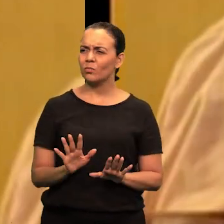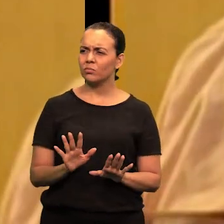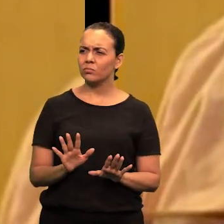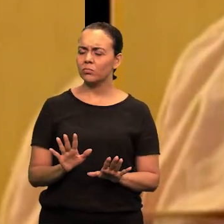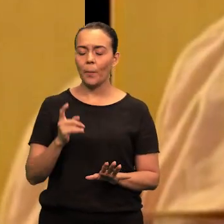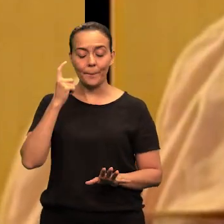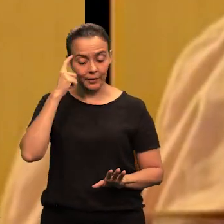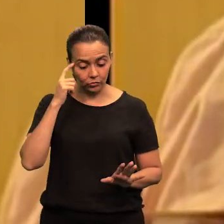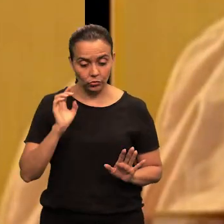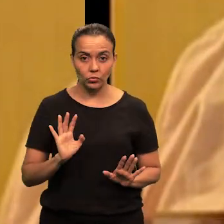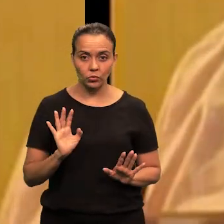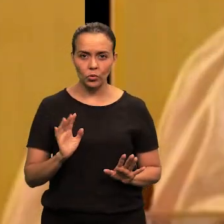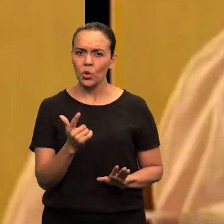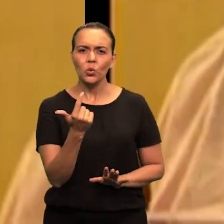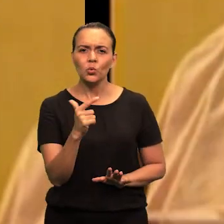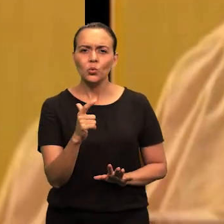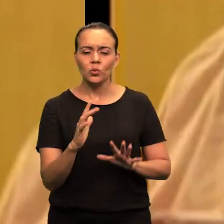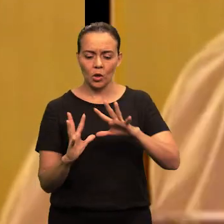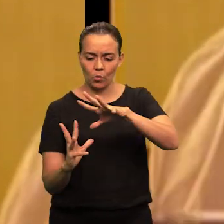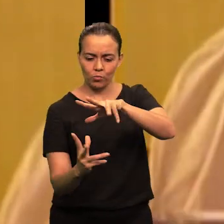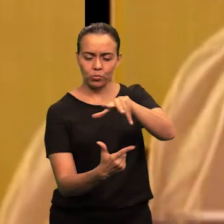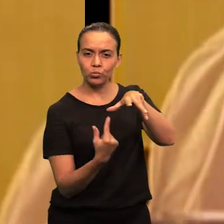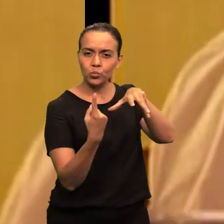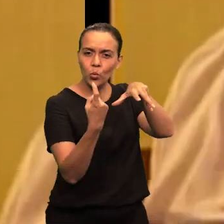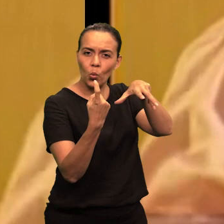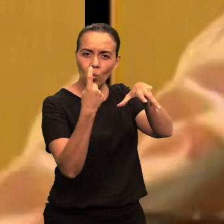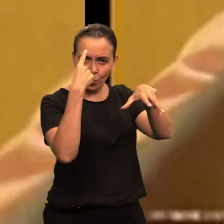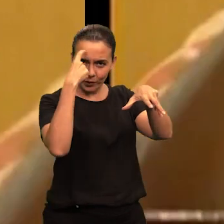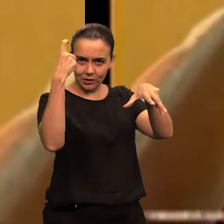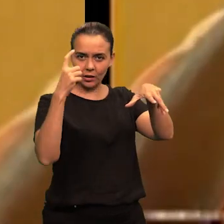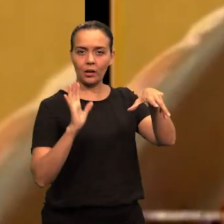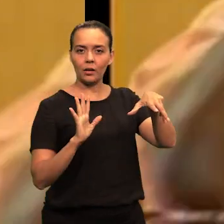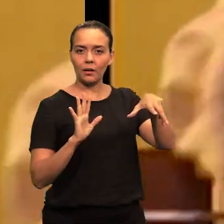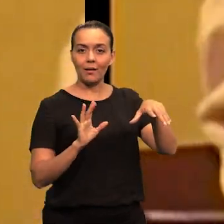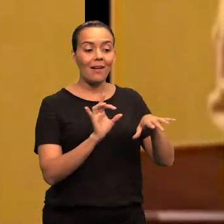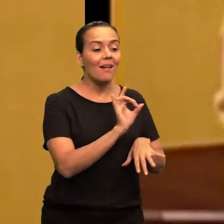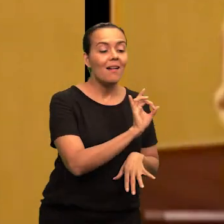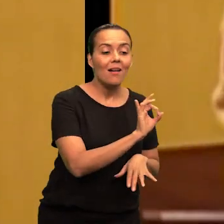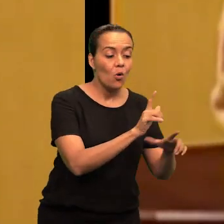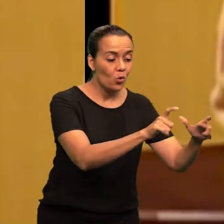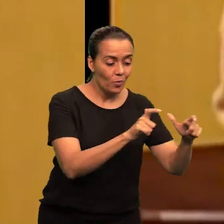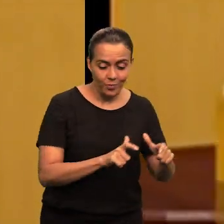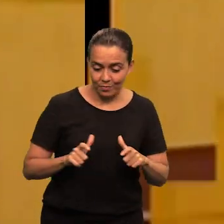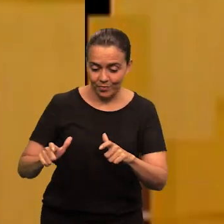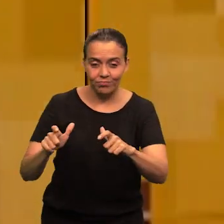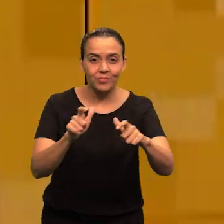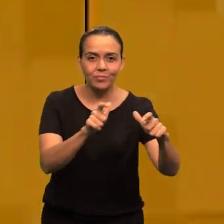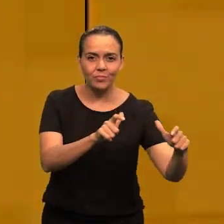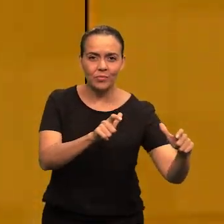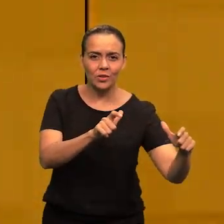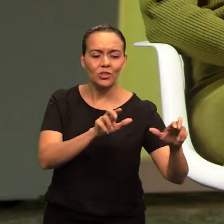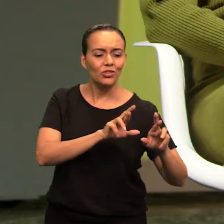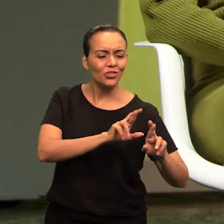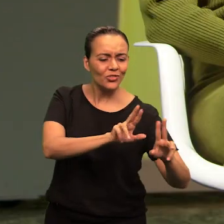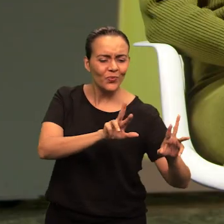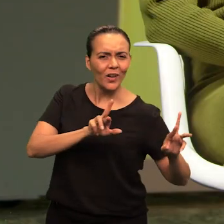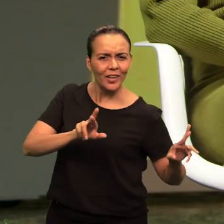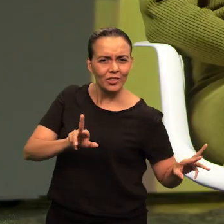Eu parto, então, desse princípio: não há ideias universais. Cada grupo, cada região, cada povo, cada cultura